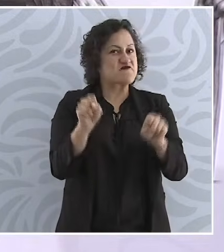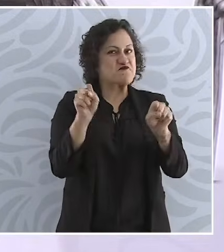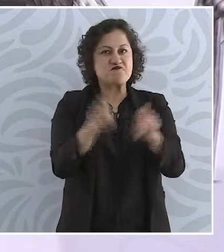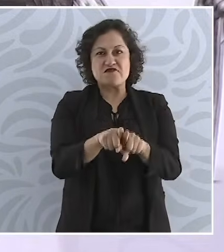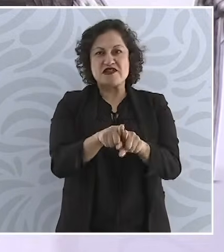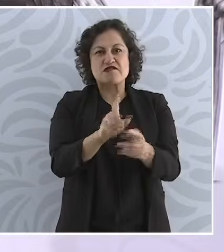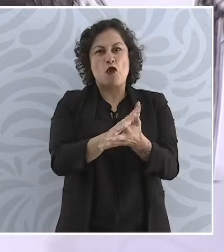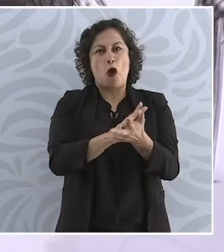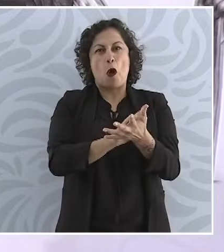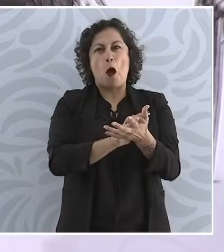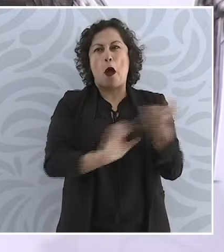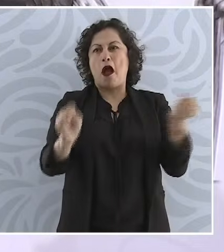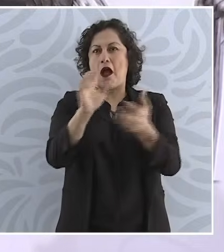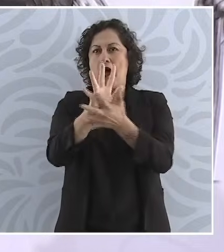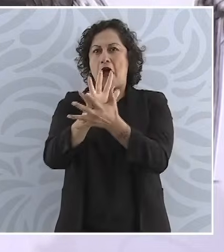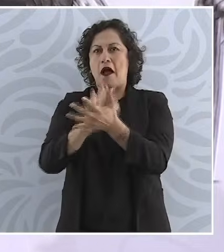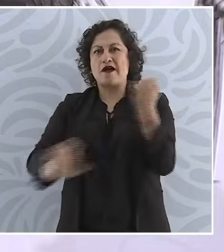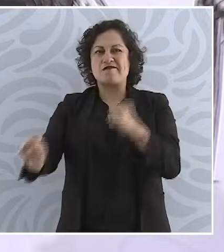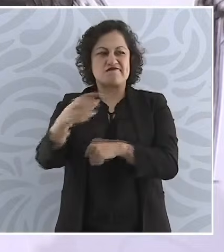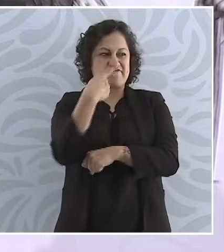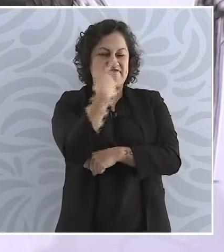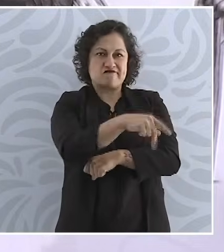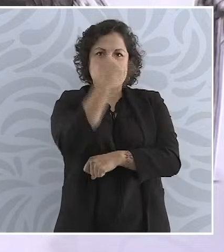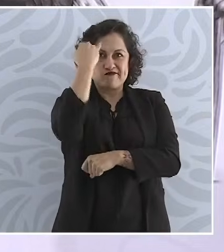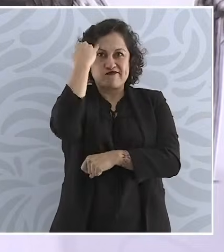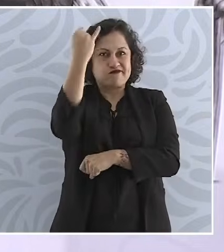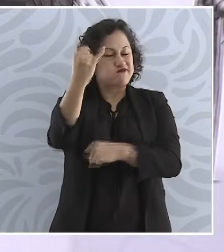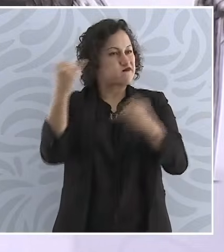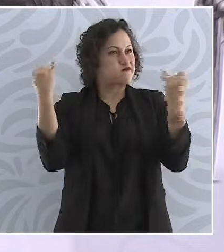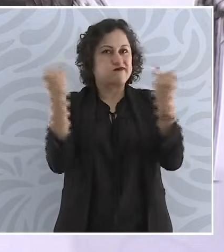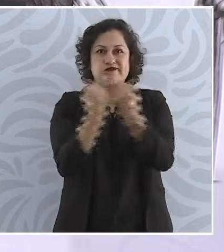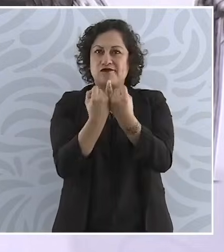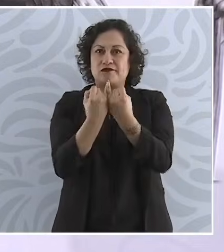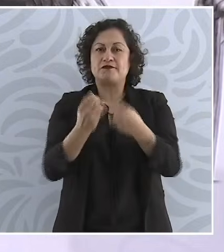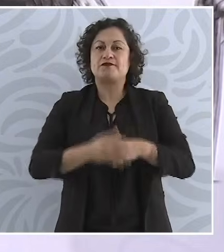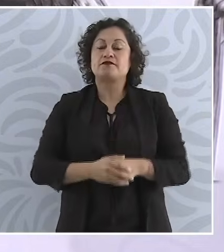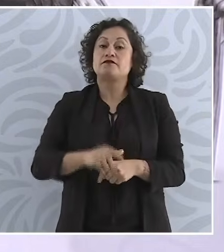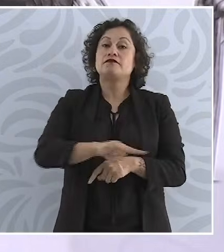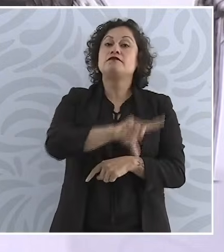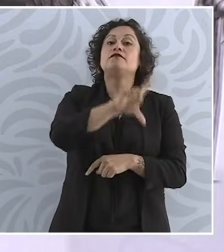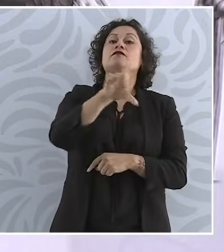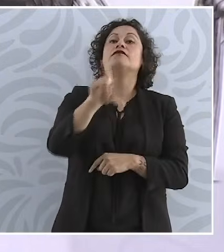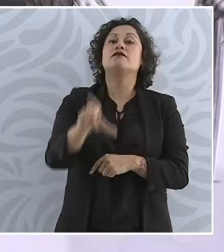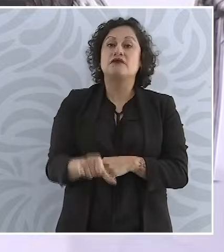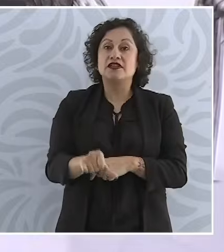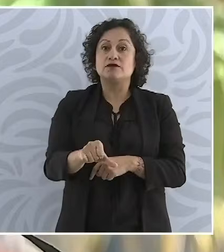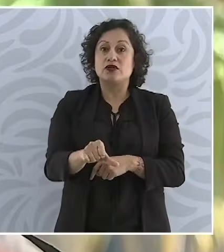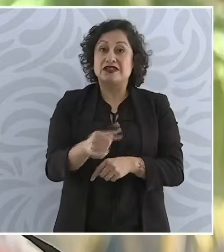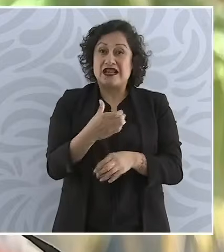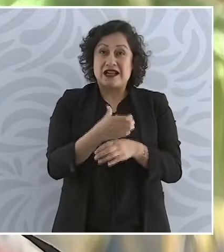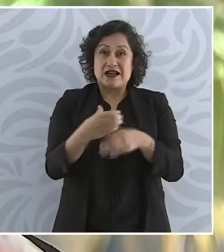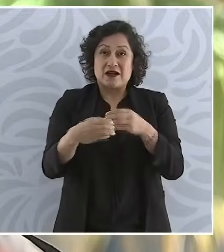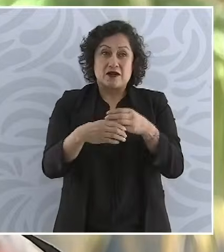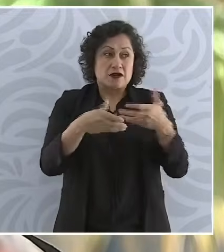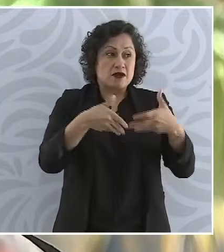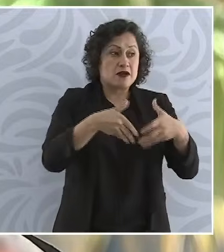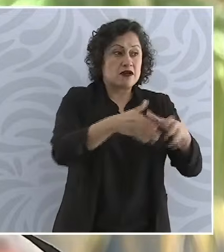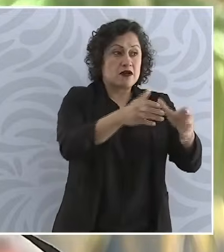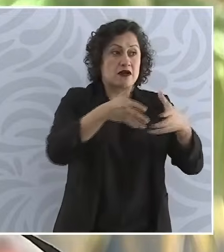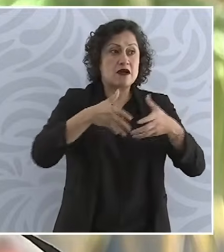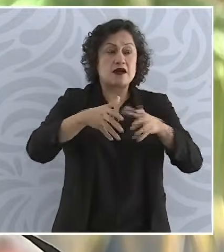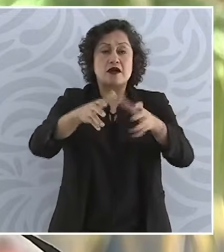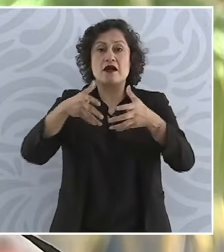empresas públicas de ahí siguió la entrega de bloques completos de territorio nacional para